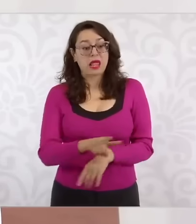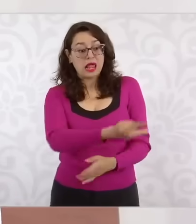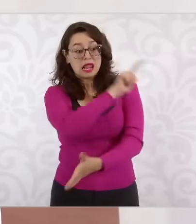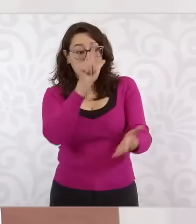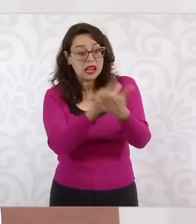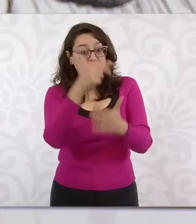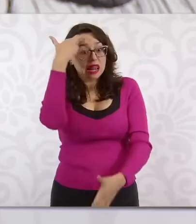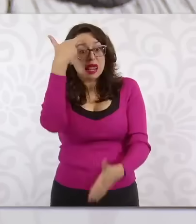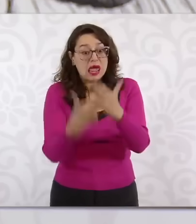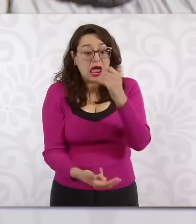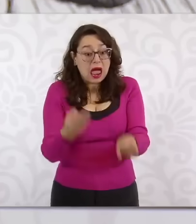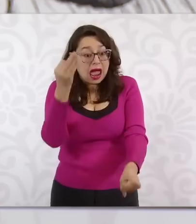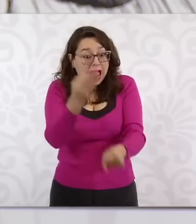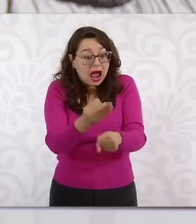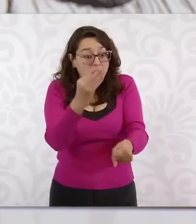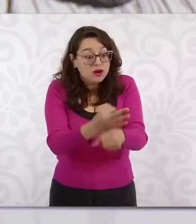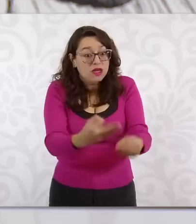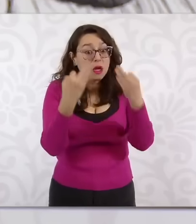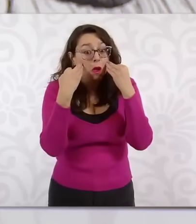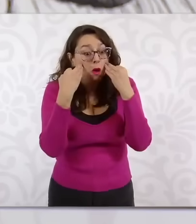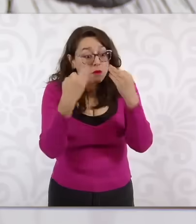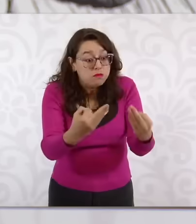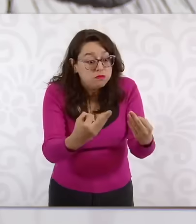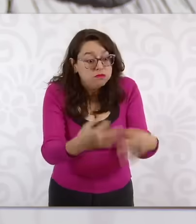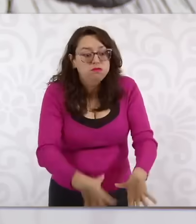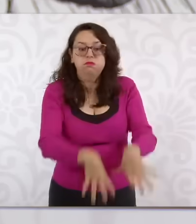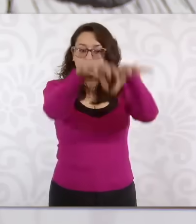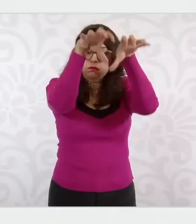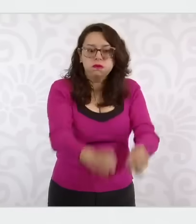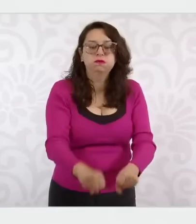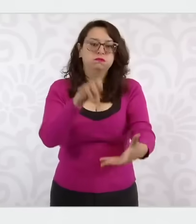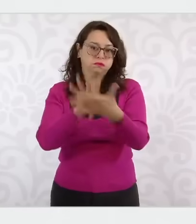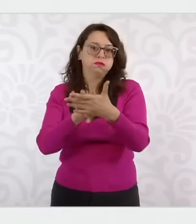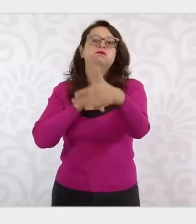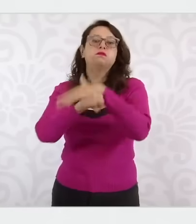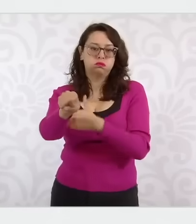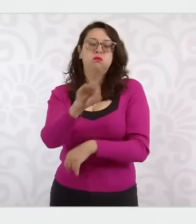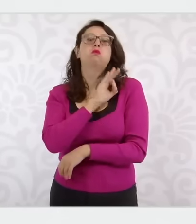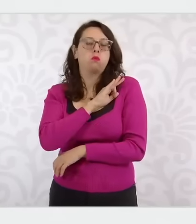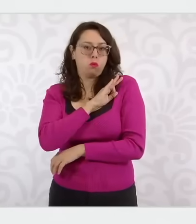delincuente, tiene que ser en flagrancia a flagrancia en el momento en que se está llevando a